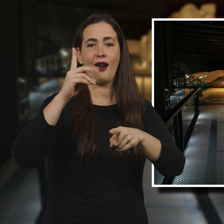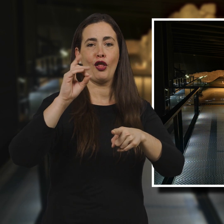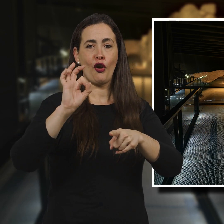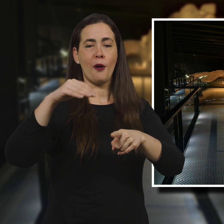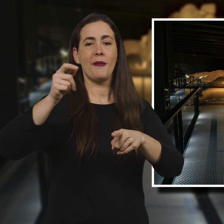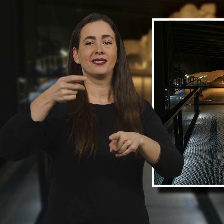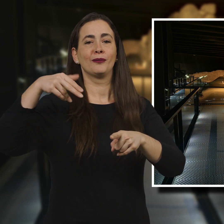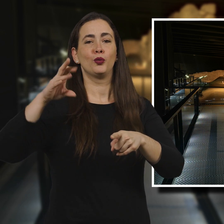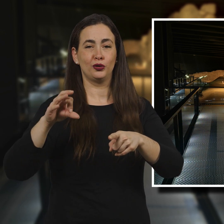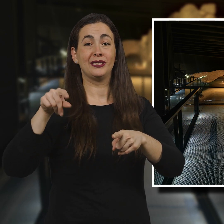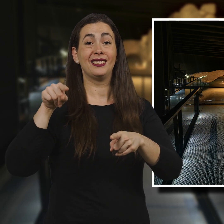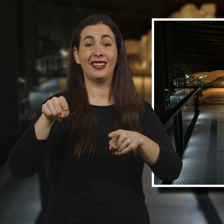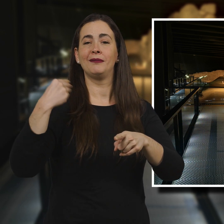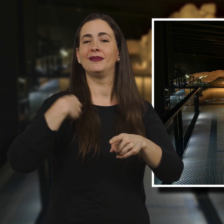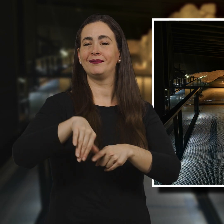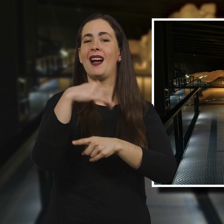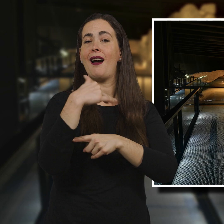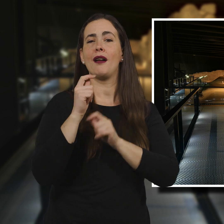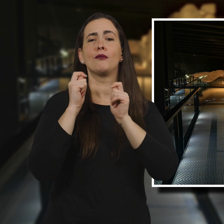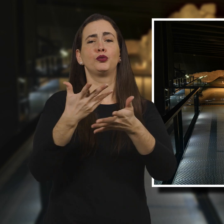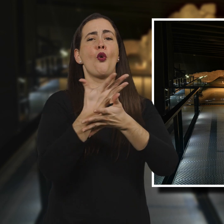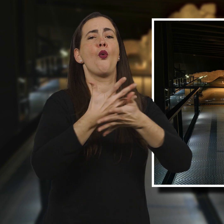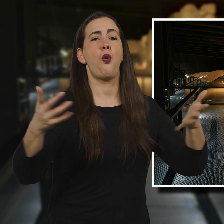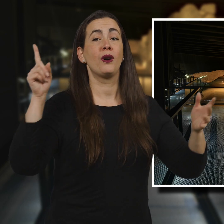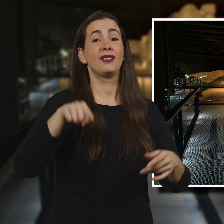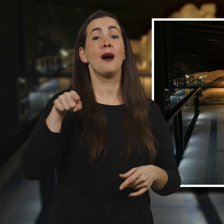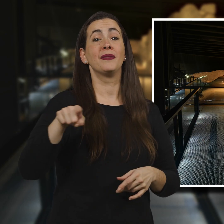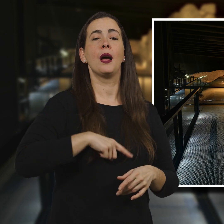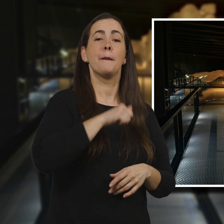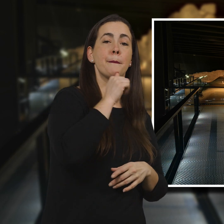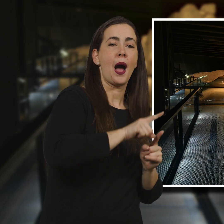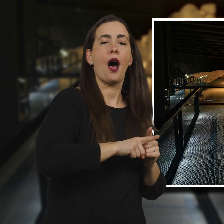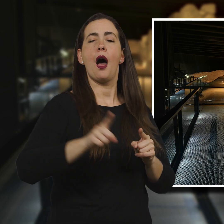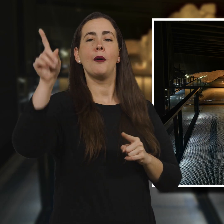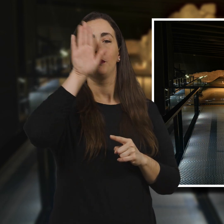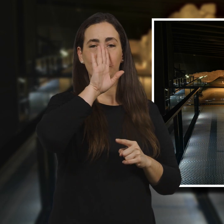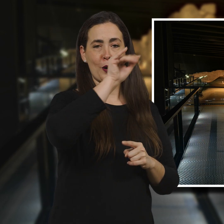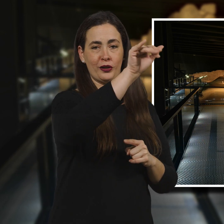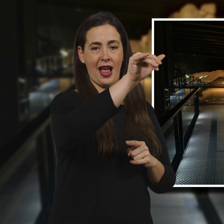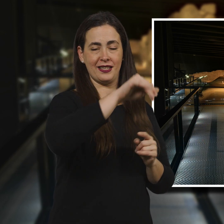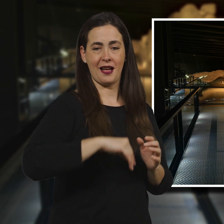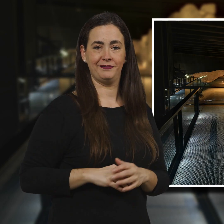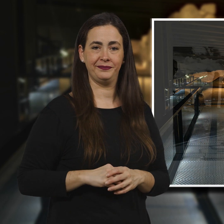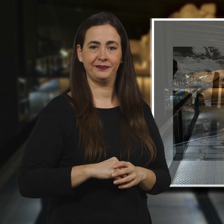amb el "cardo maximus", el carrer, també de grans dimensions, que va de muntanya a mar.